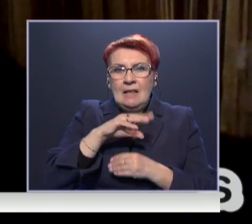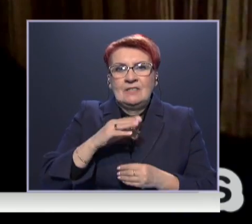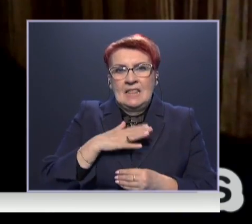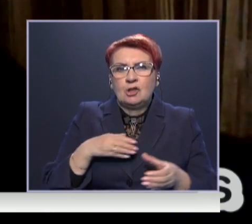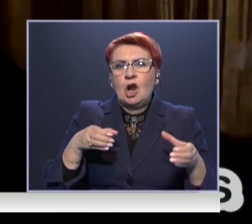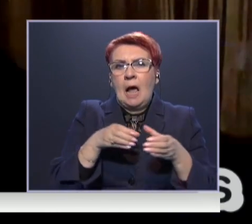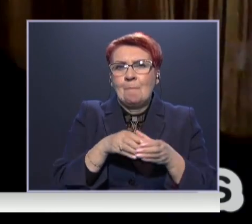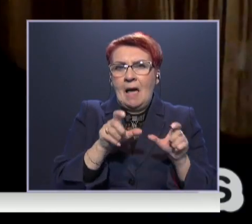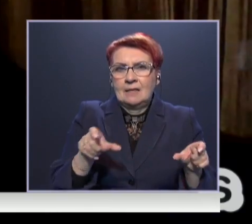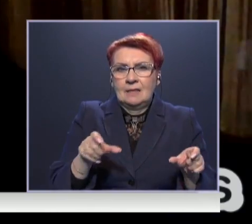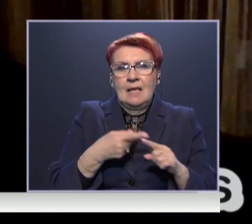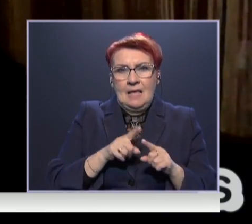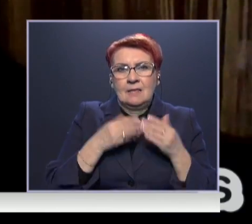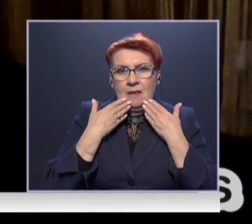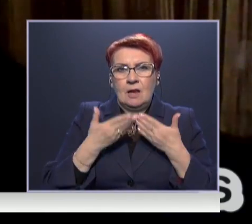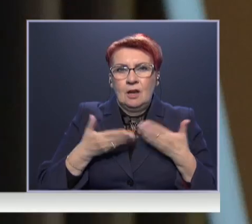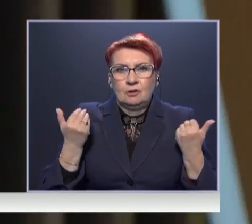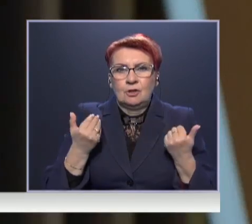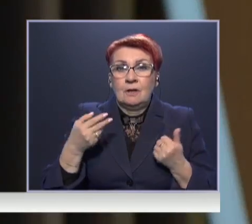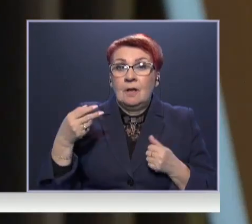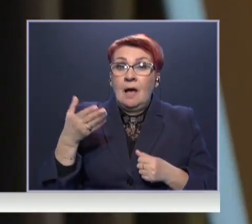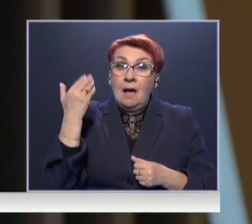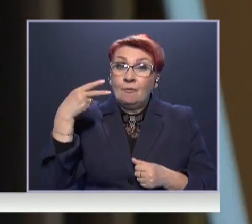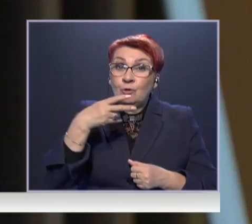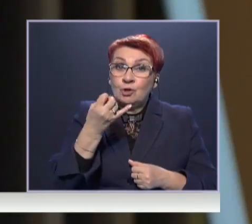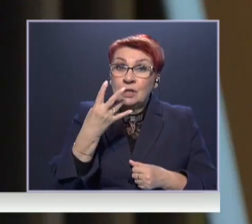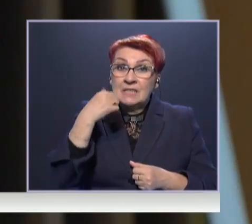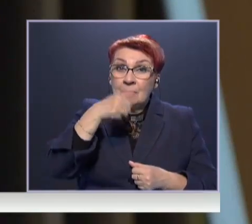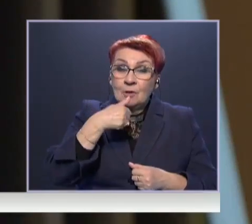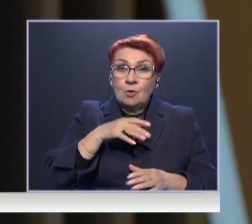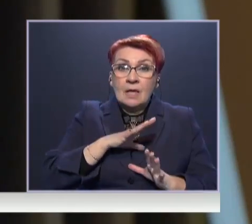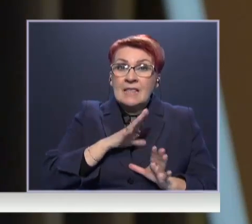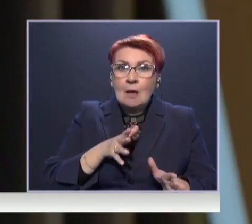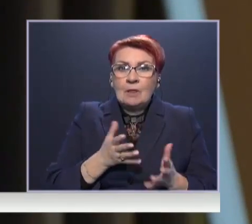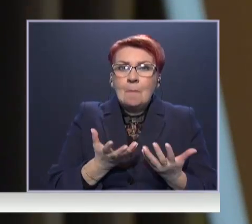это наверное легче в 2014 году не было механизма